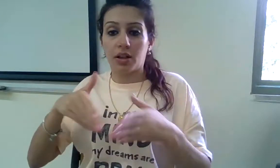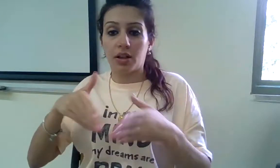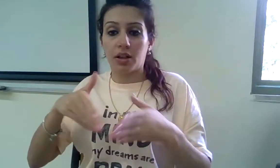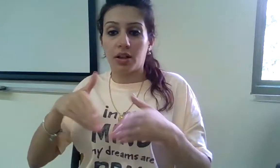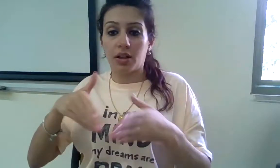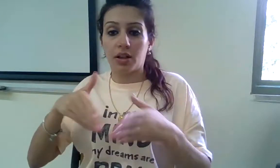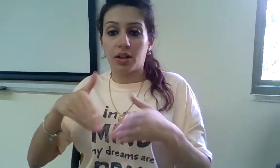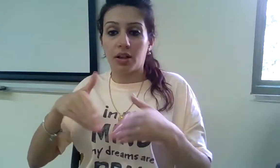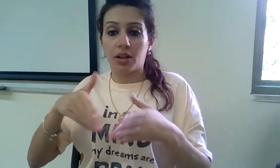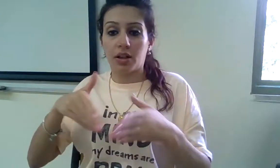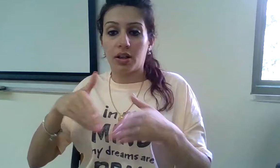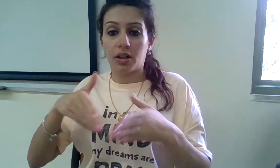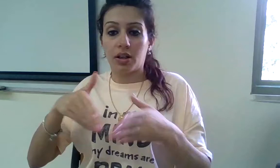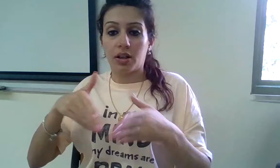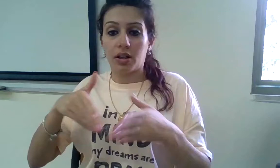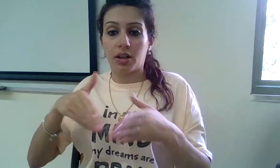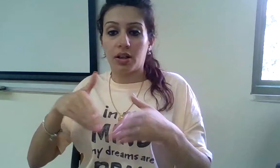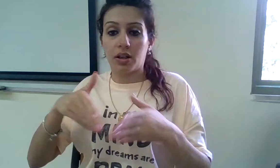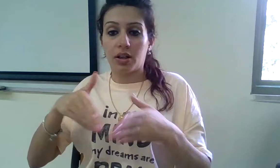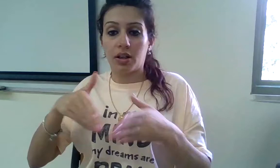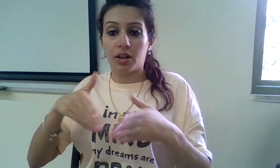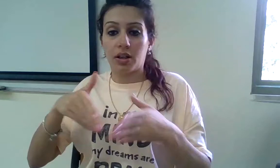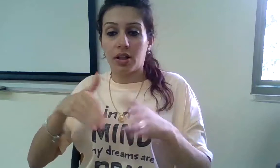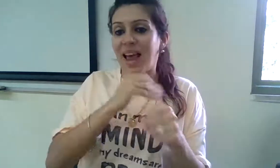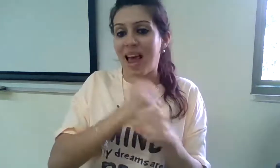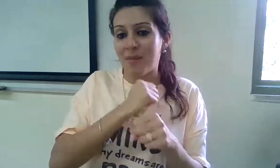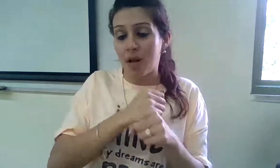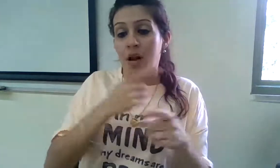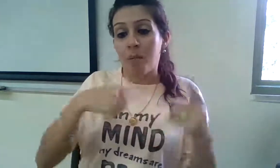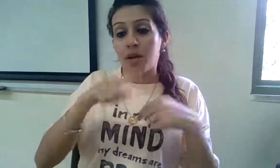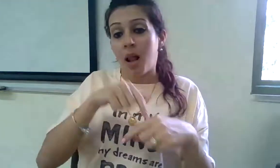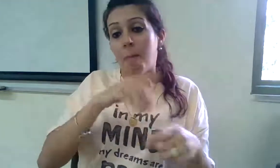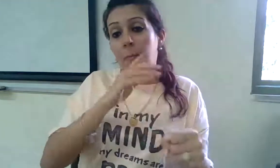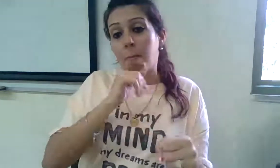ونحن دائما موجودين لدعمكم وللتفكير سويا